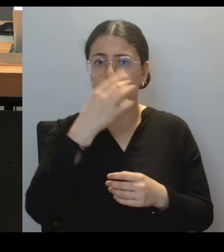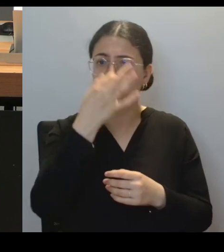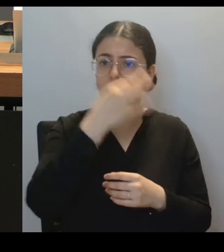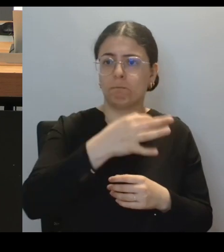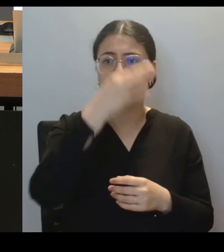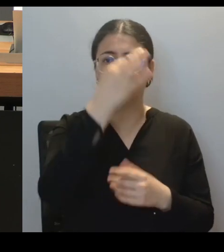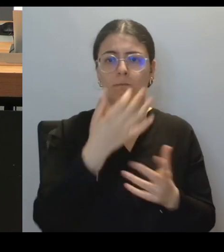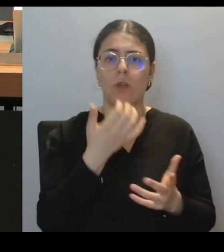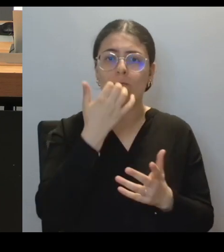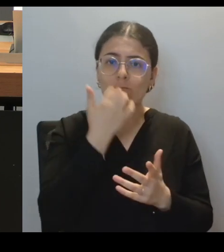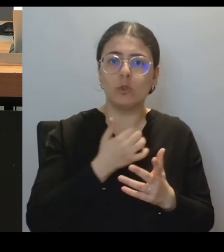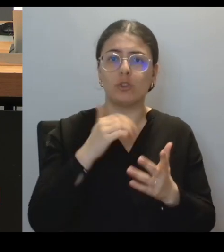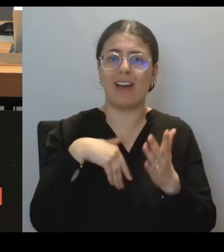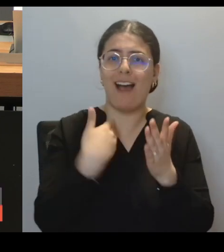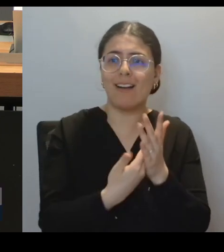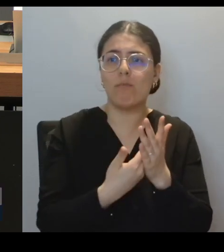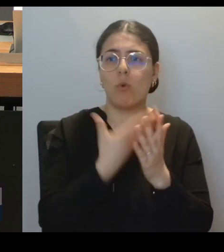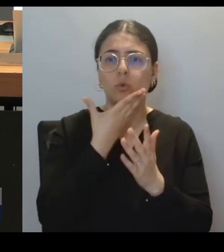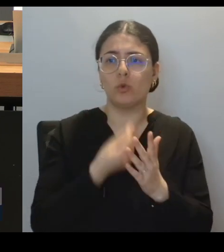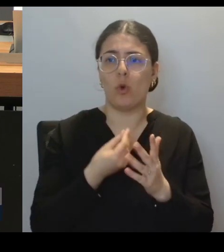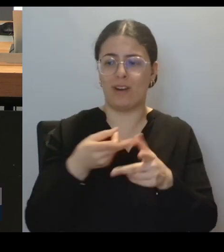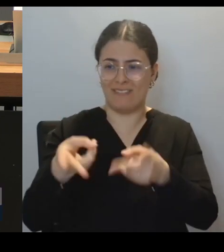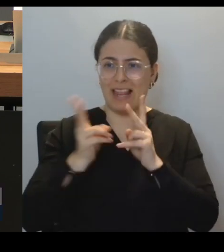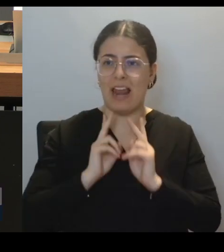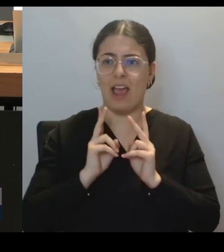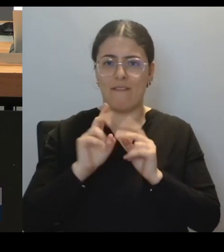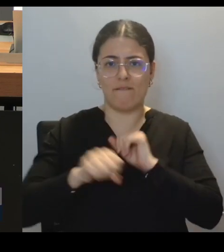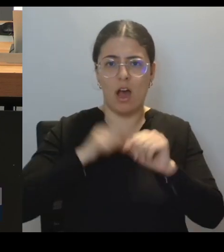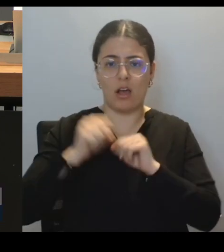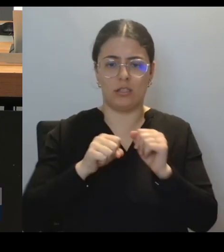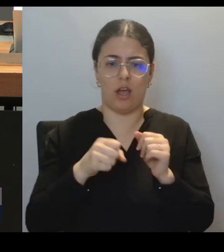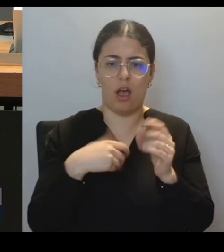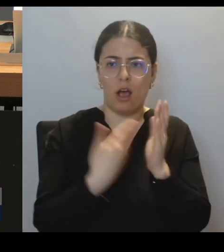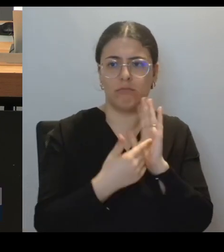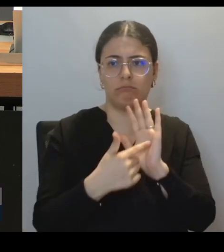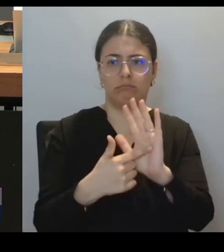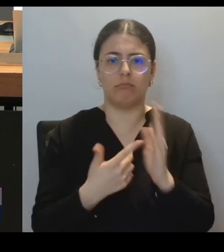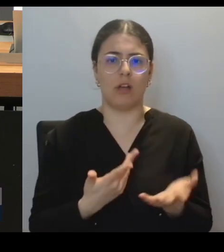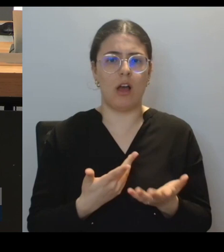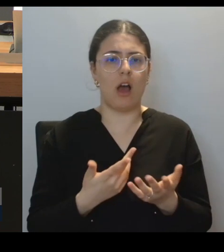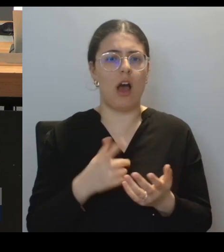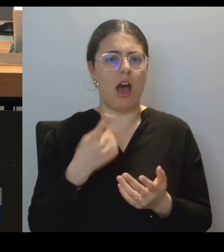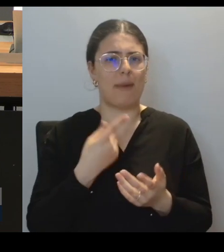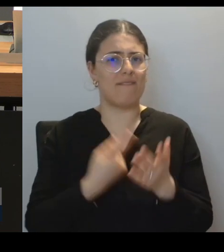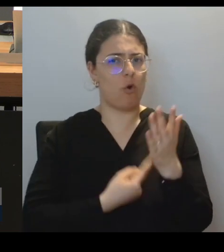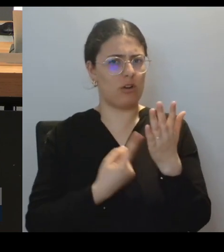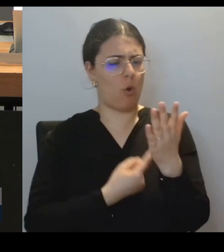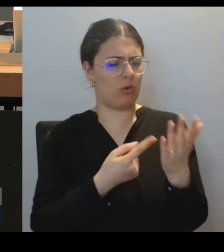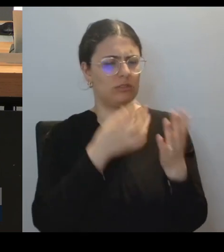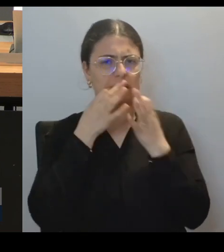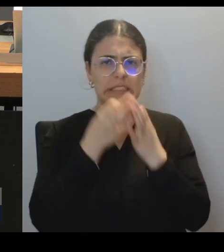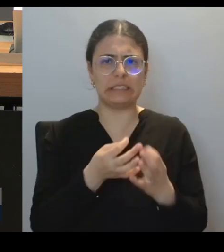Aber was sind denn die eigentlichen Forderungen? Sie fordern Verstaatlichung des Leihfahrradsystems Steud